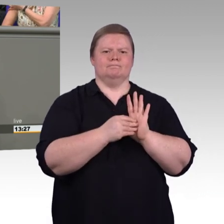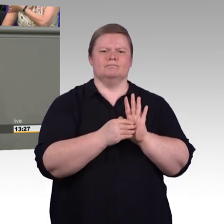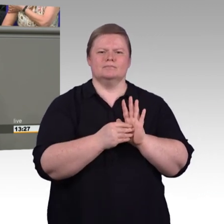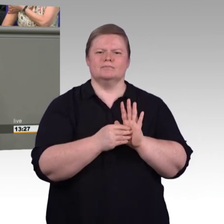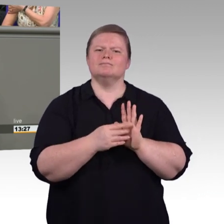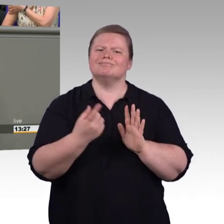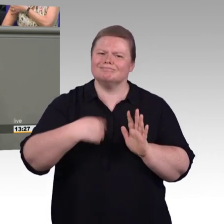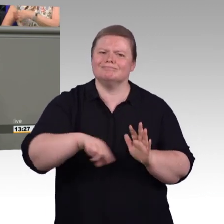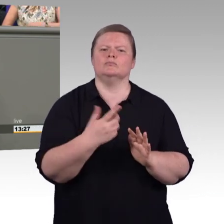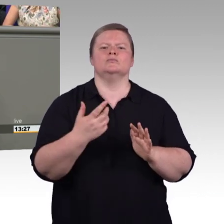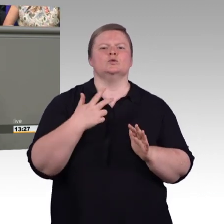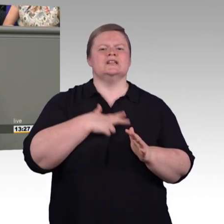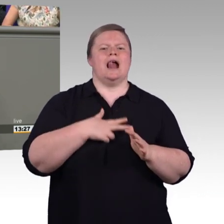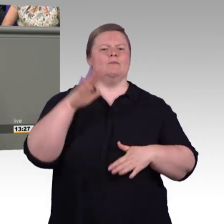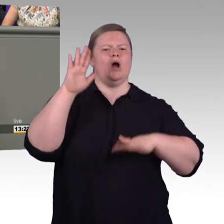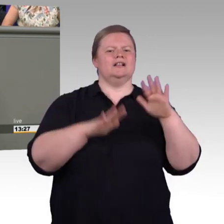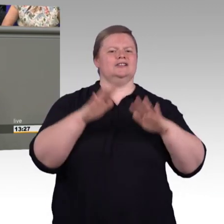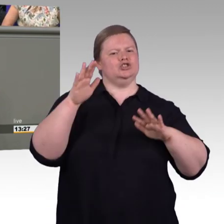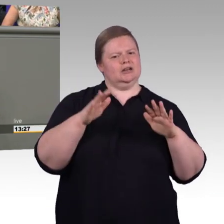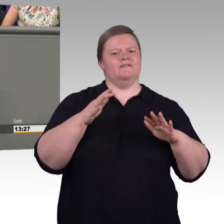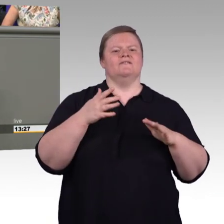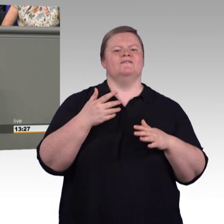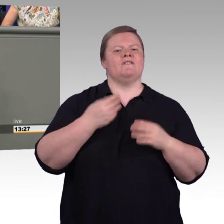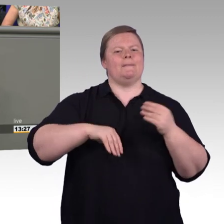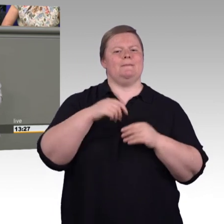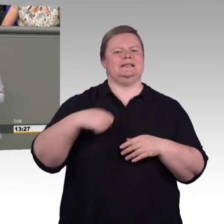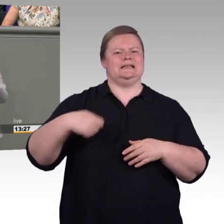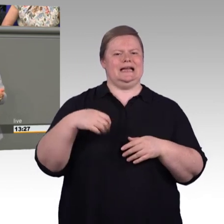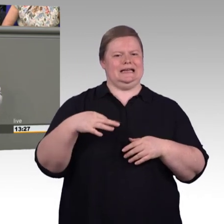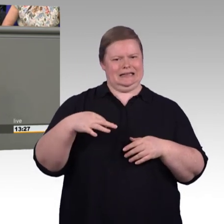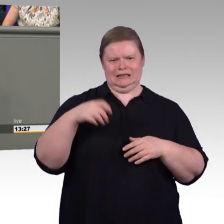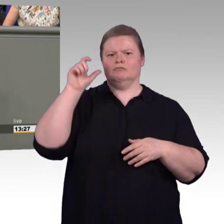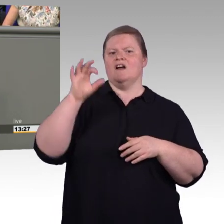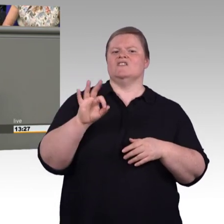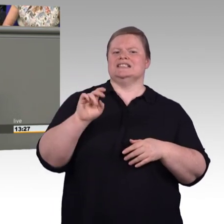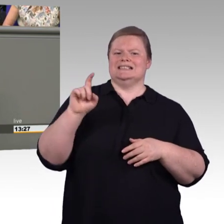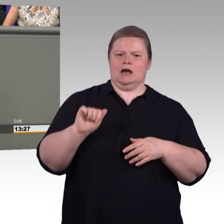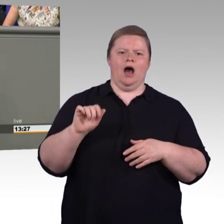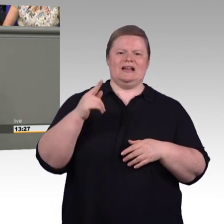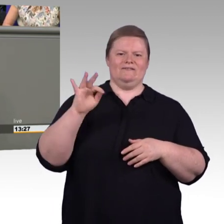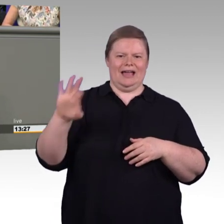zur vorbeugenden Unterstützung von Familien. Durch die Verfassungsänderung wird sich auch